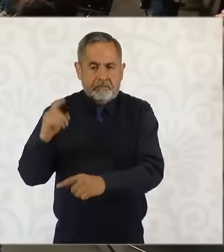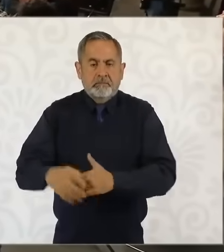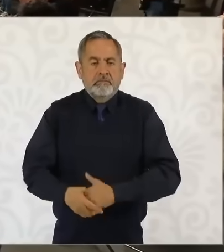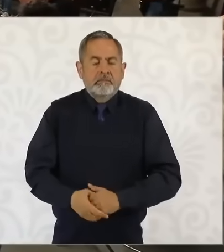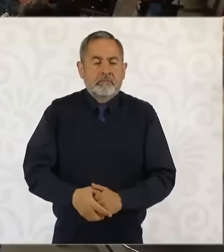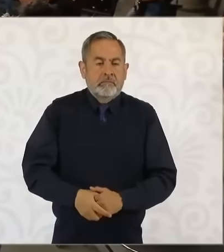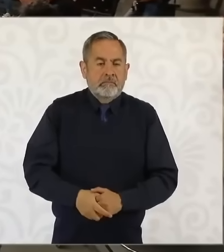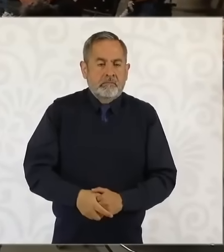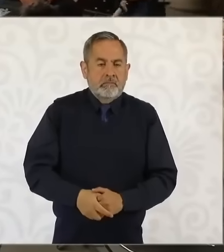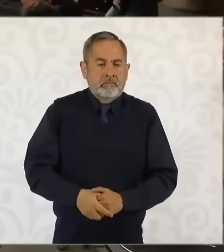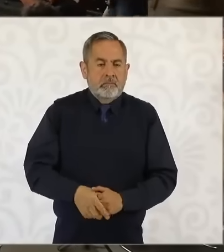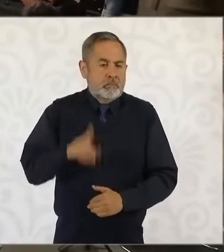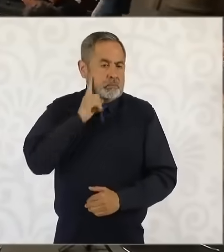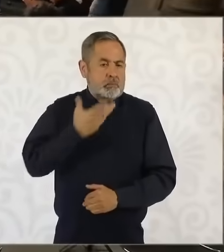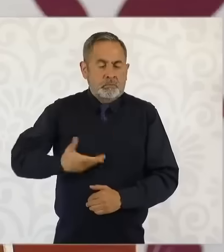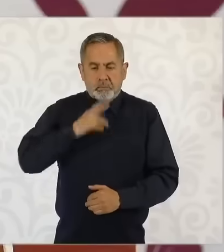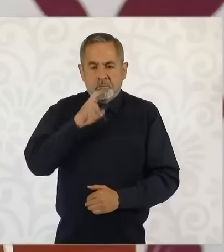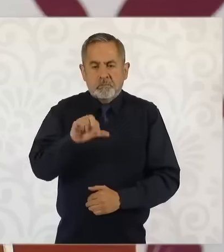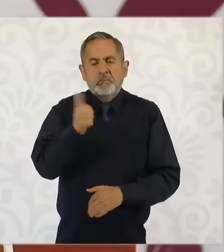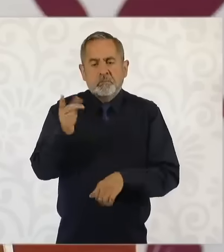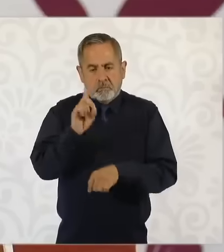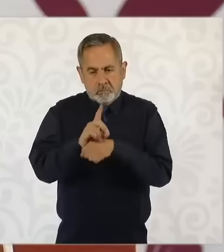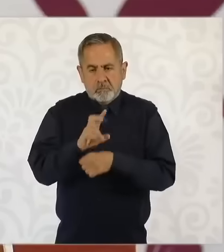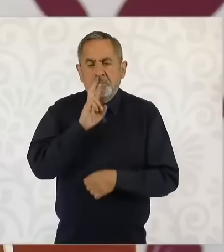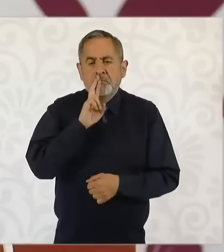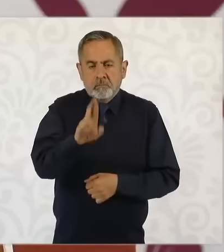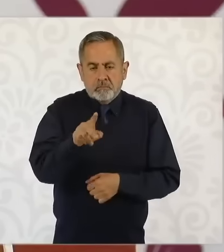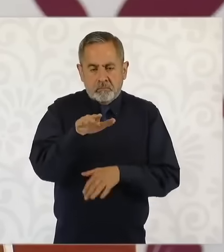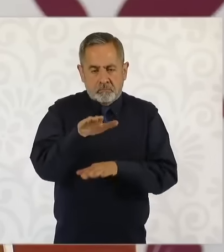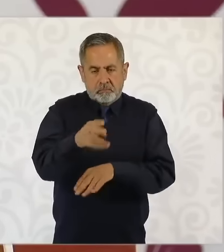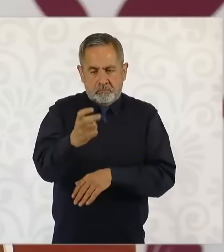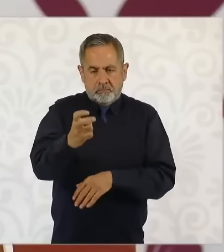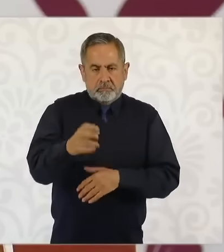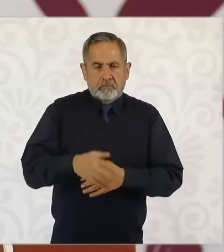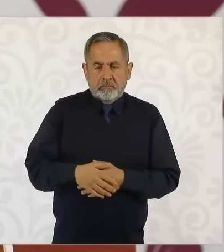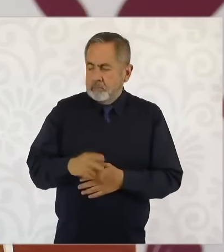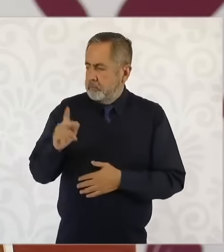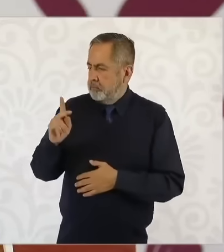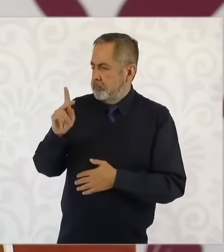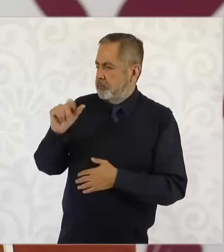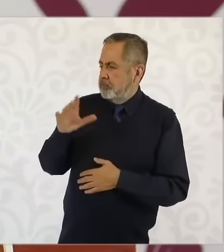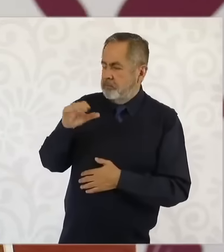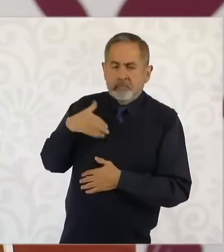sí en otra ocasión si quieres ya contestamos sobre este tema pablo ahí va a poder seguir